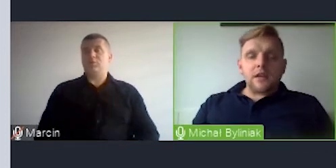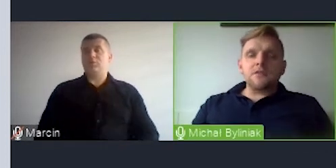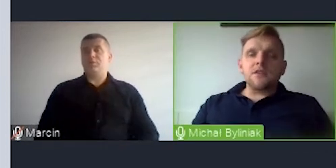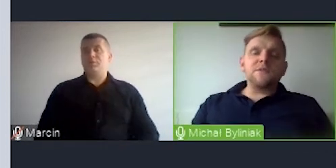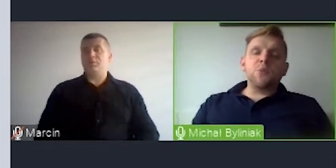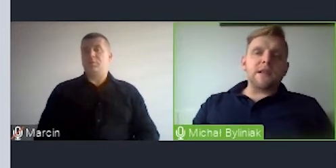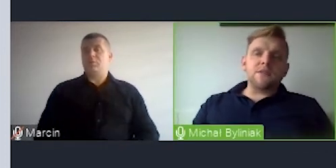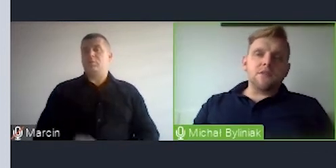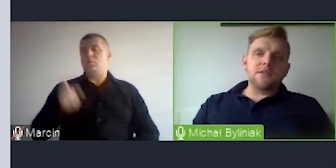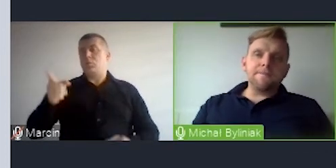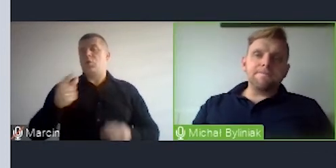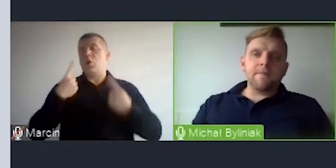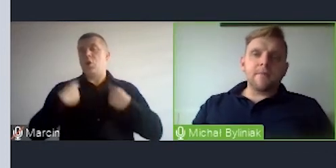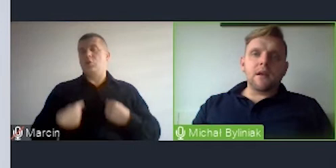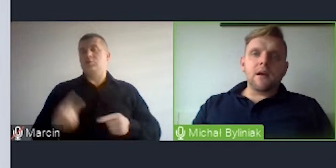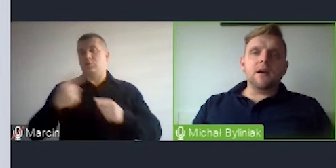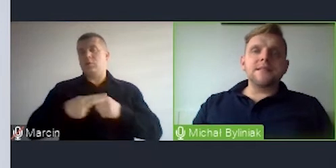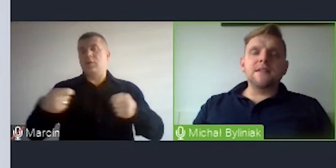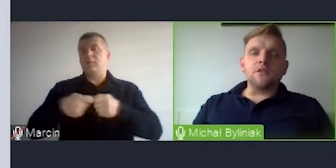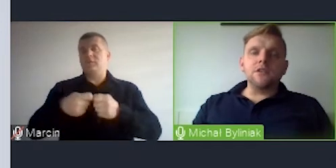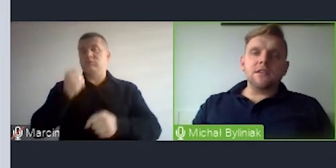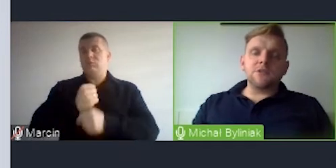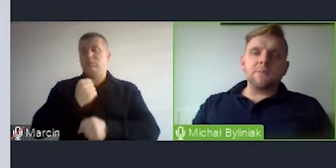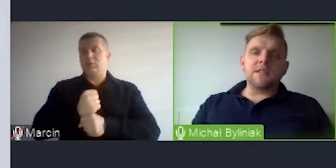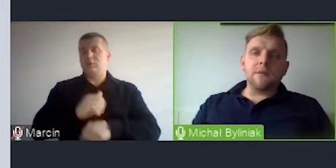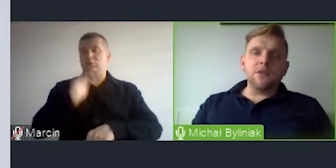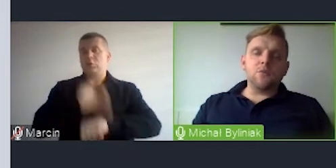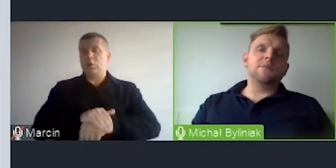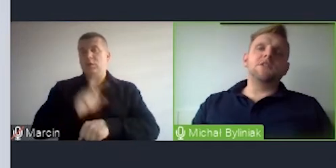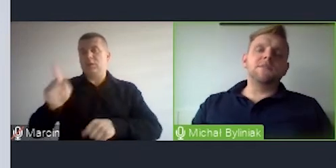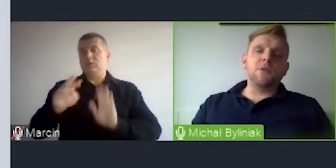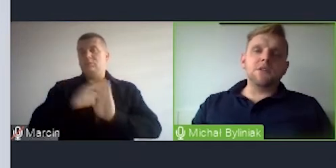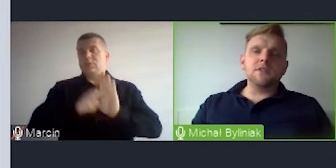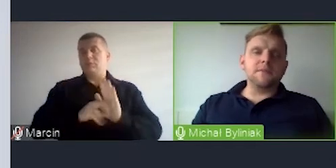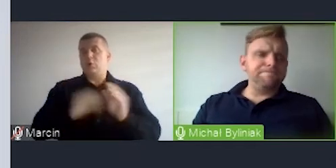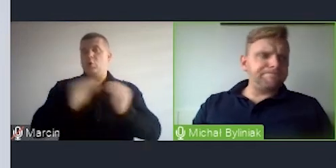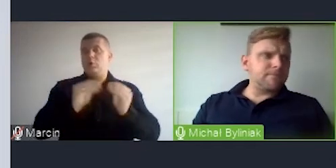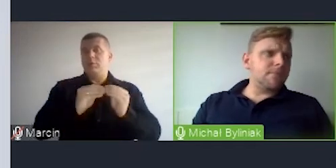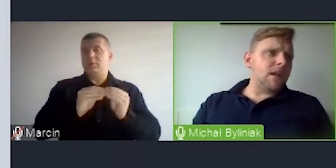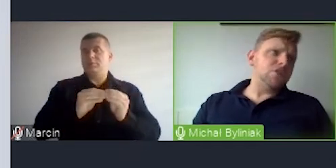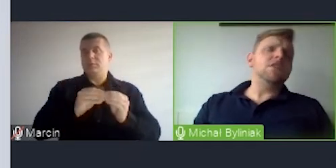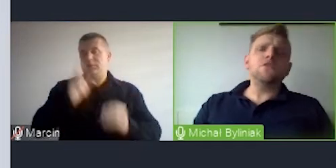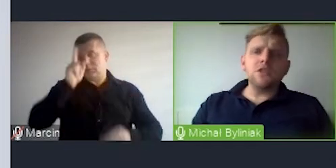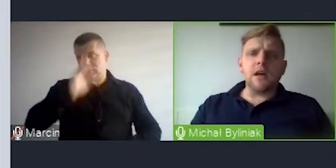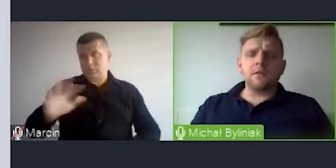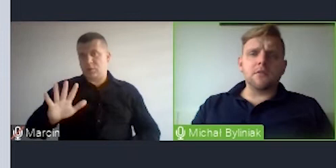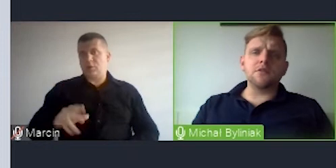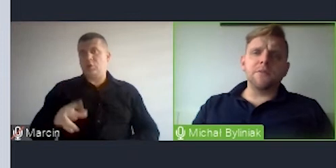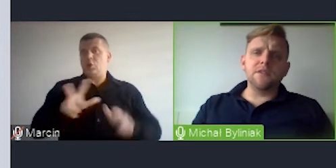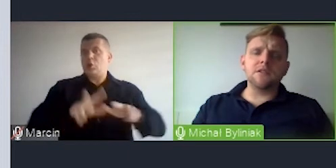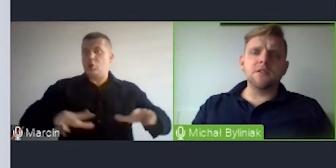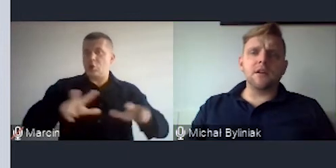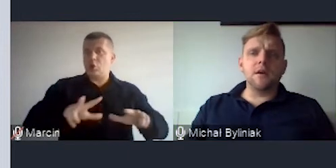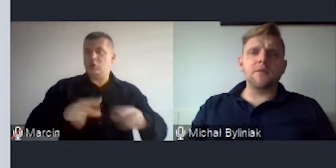Do tego osoby współpracujące zgodnie z przepisami ubezpieczeń społecznych, czyli rodzina osób fizycznych,